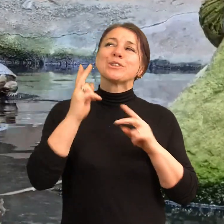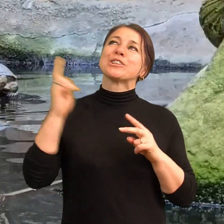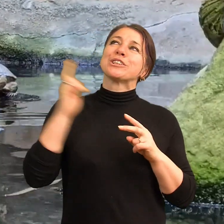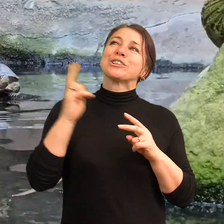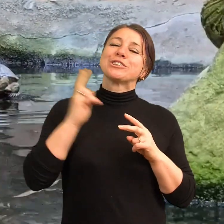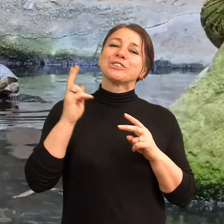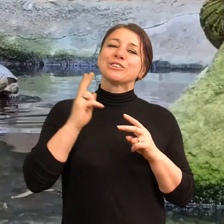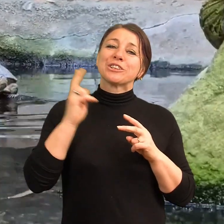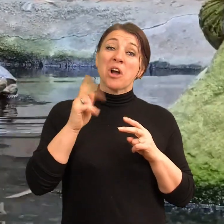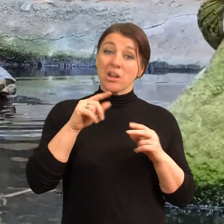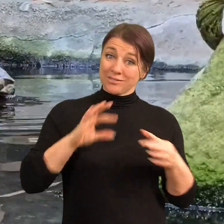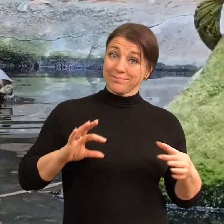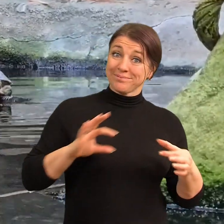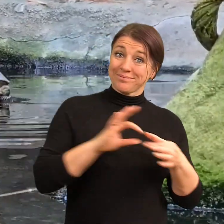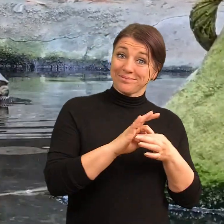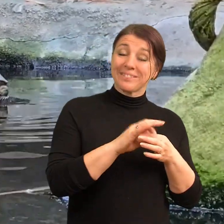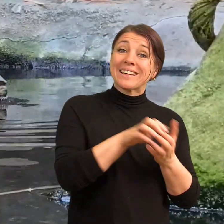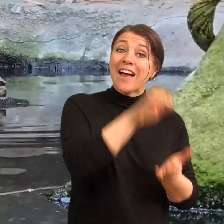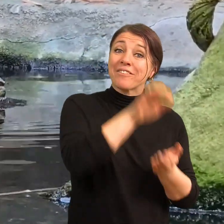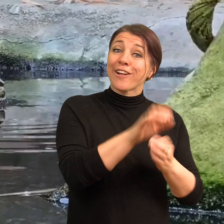často přímo na hřbetech gaviálů, či jedna na druhé.